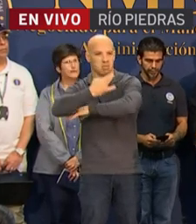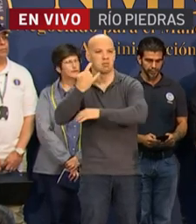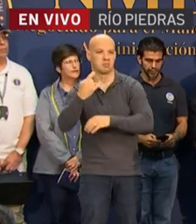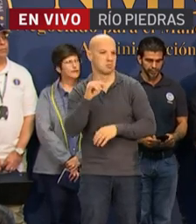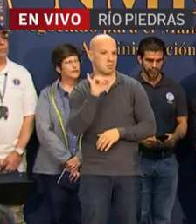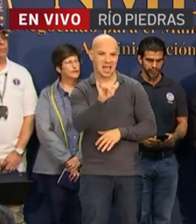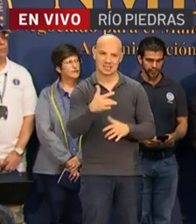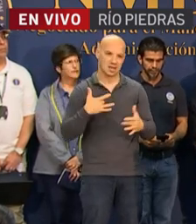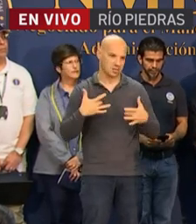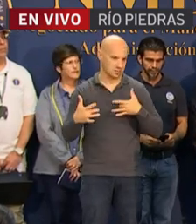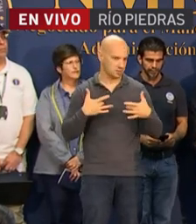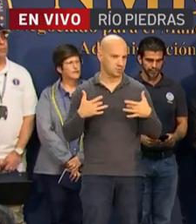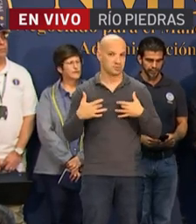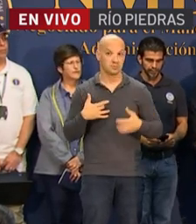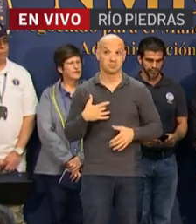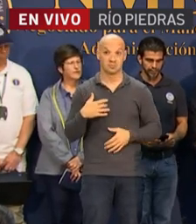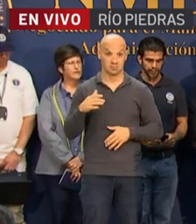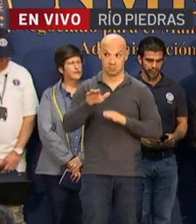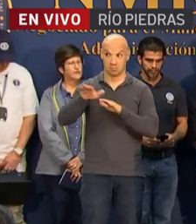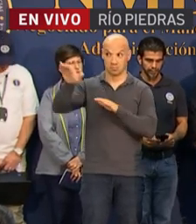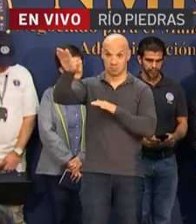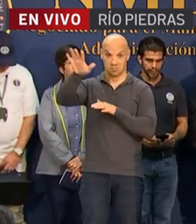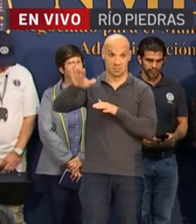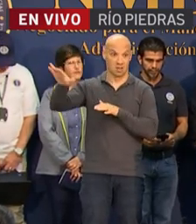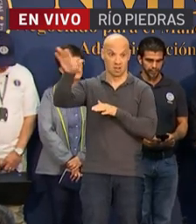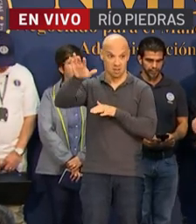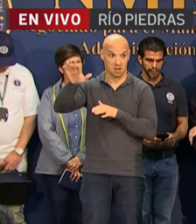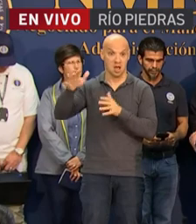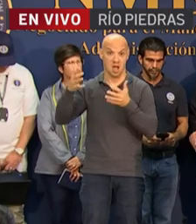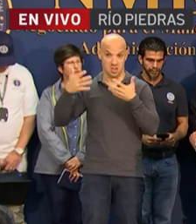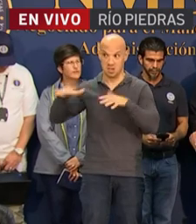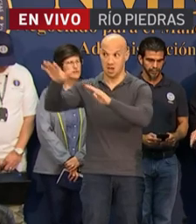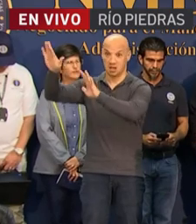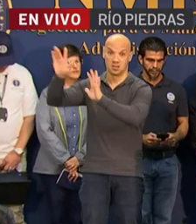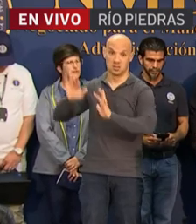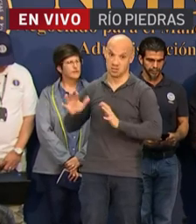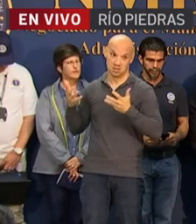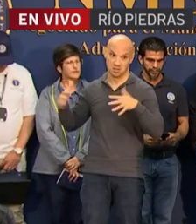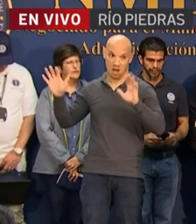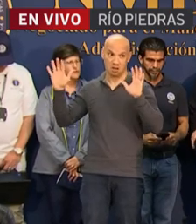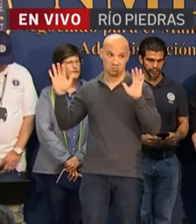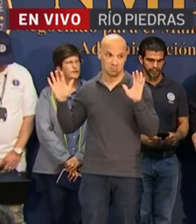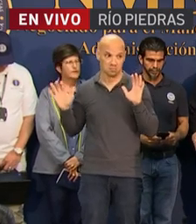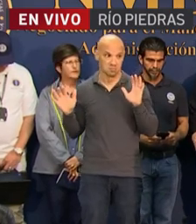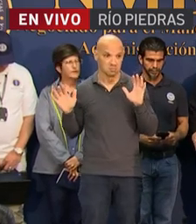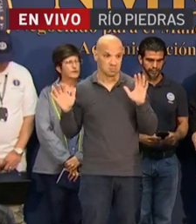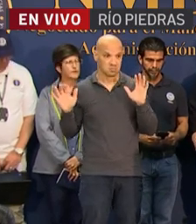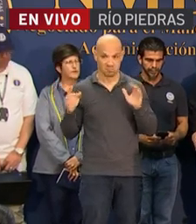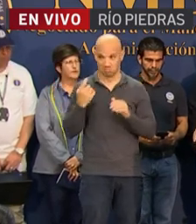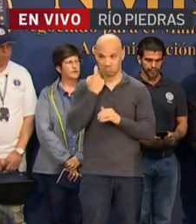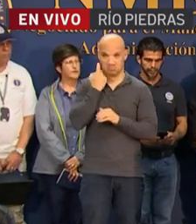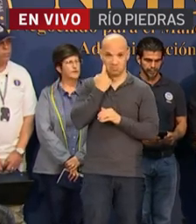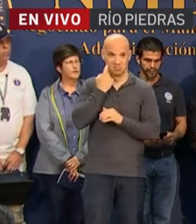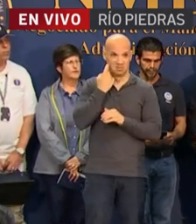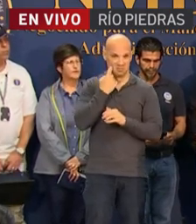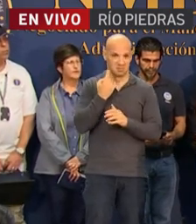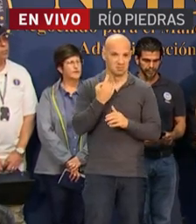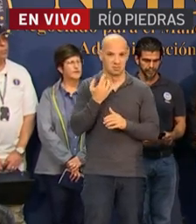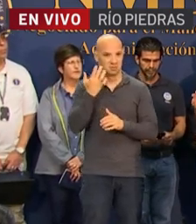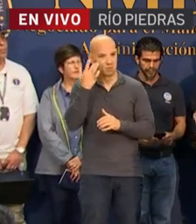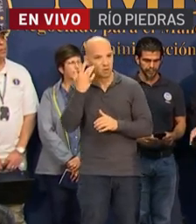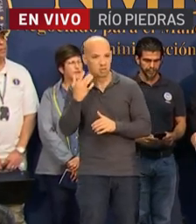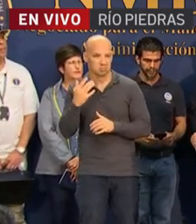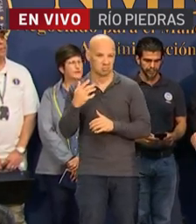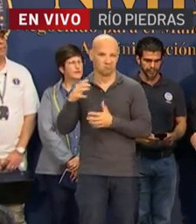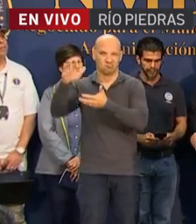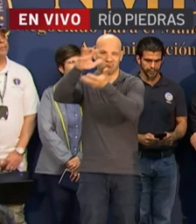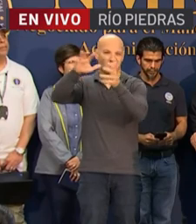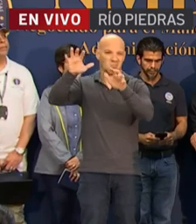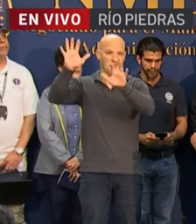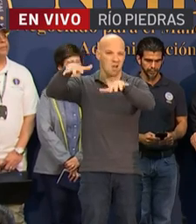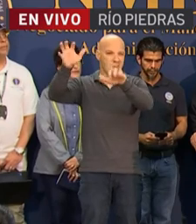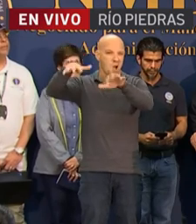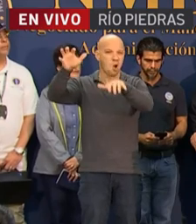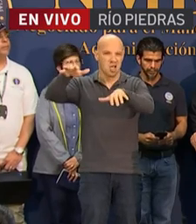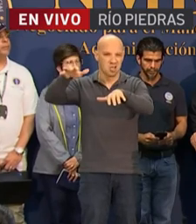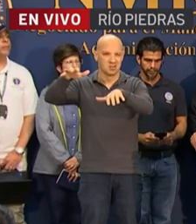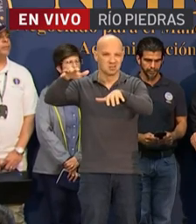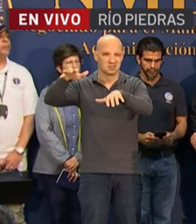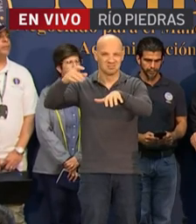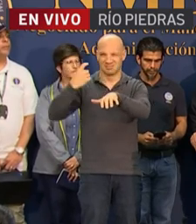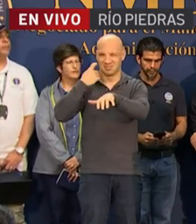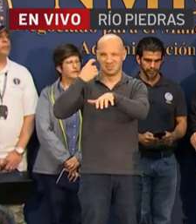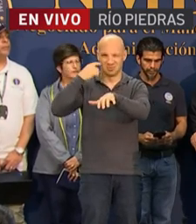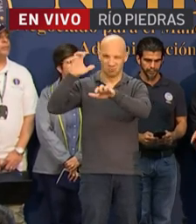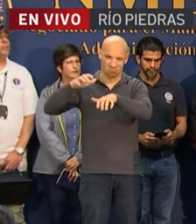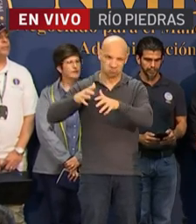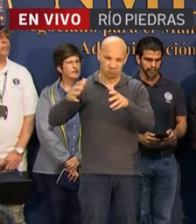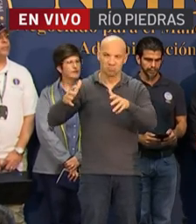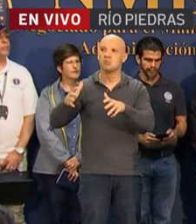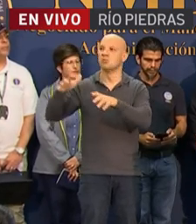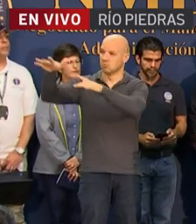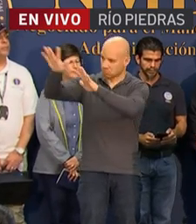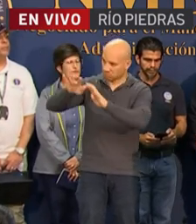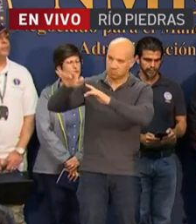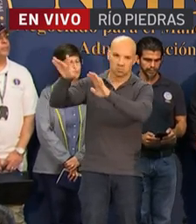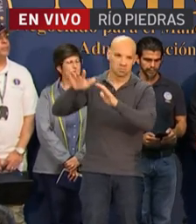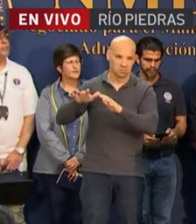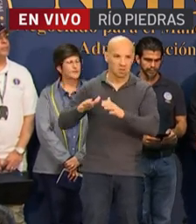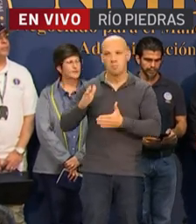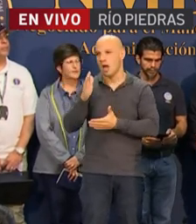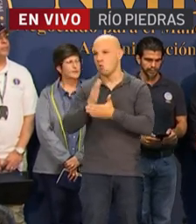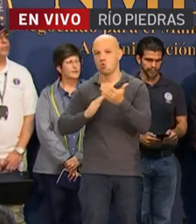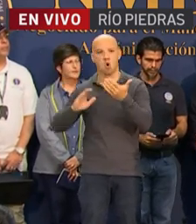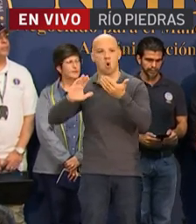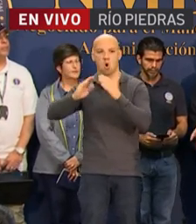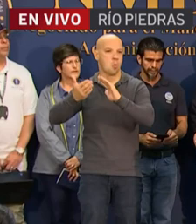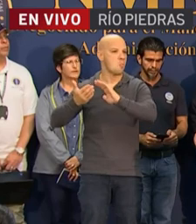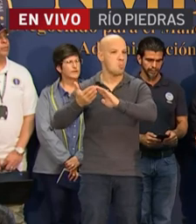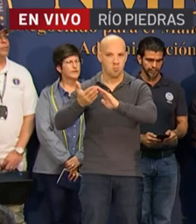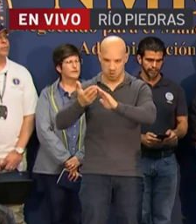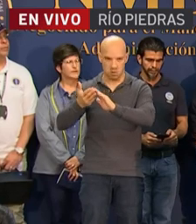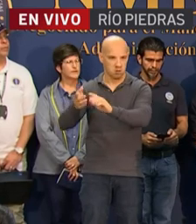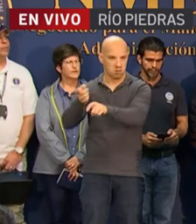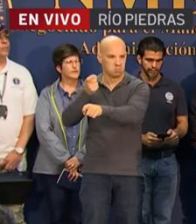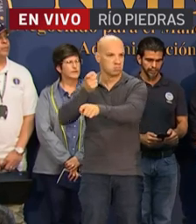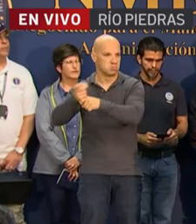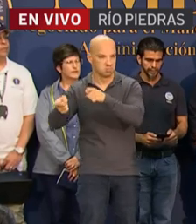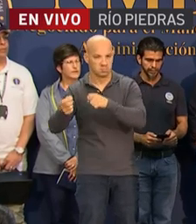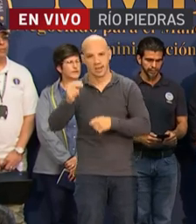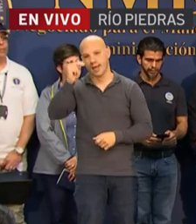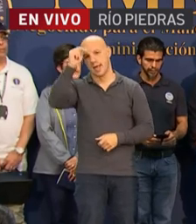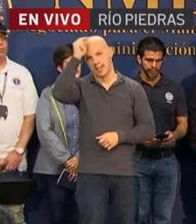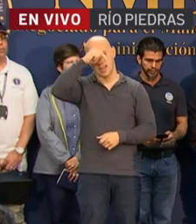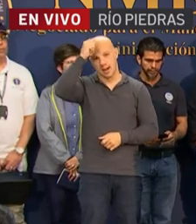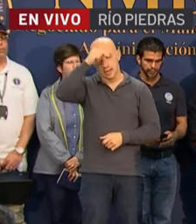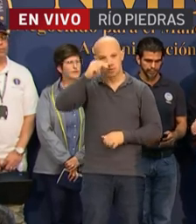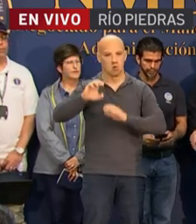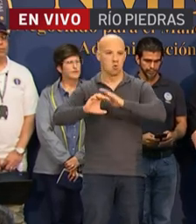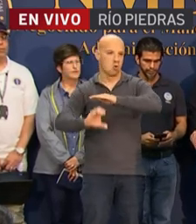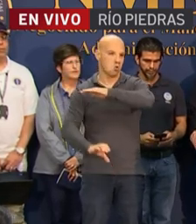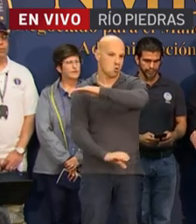POR RAZONES DE DERRUMBE,